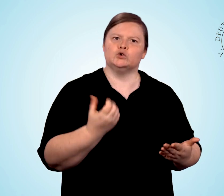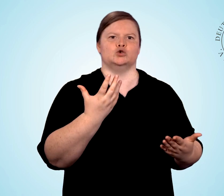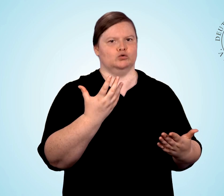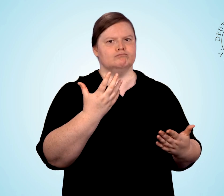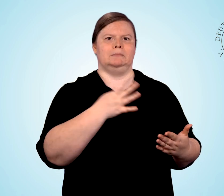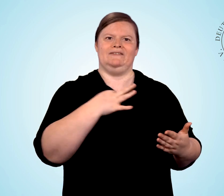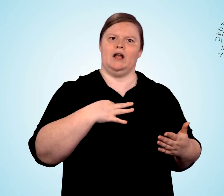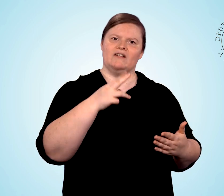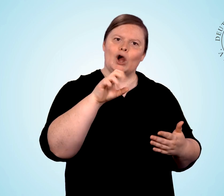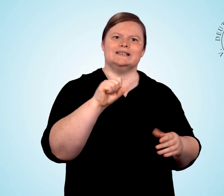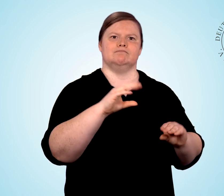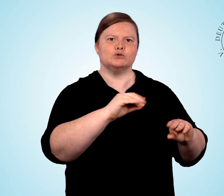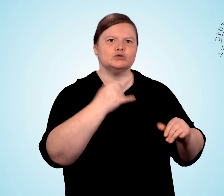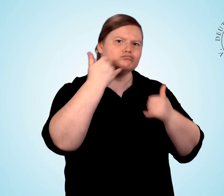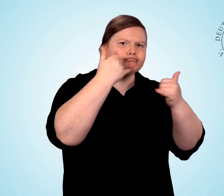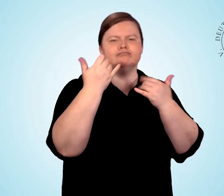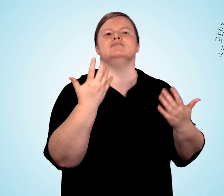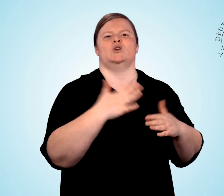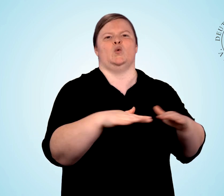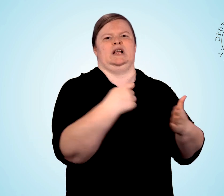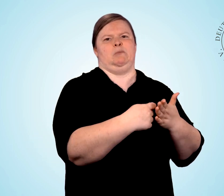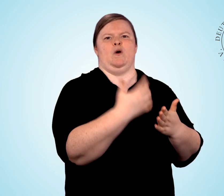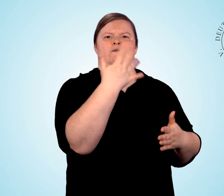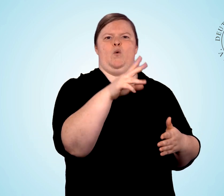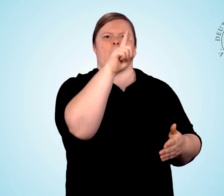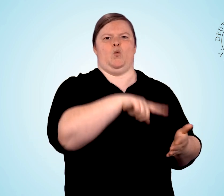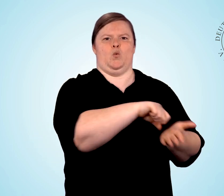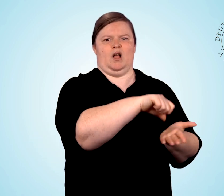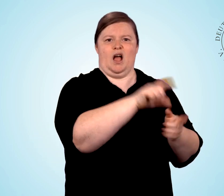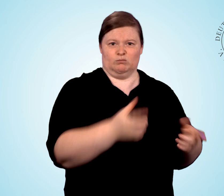zur privaten Nutzung der VRS selbst die Grundgebühr (5 Euro monatlich)